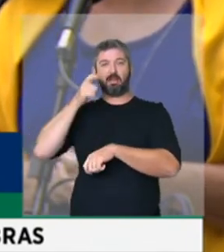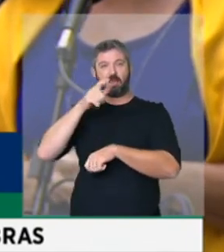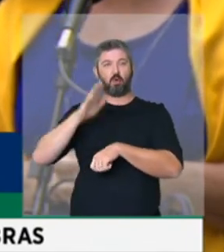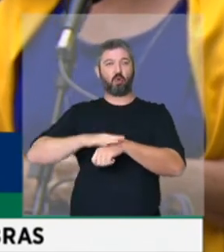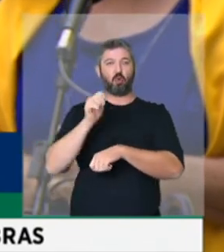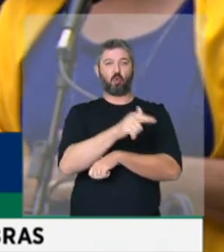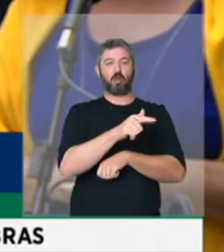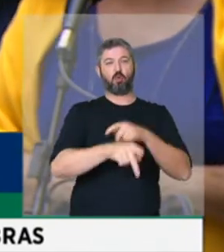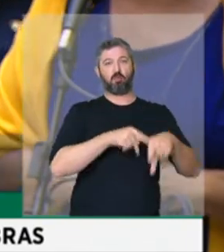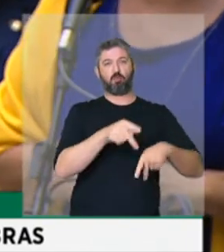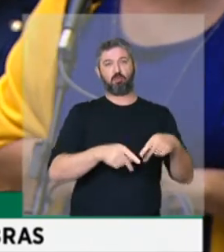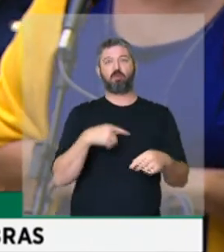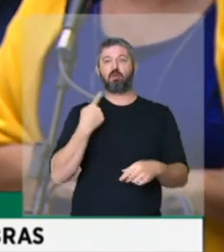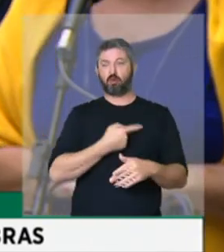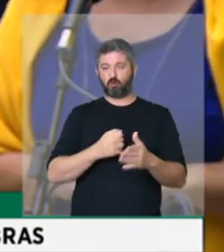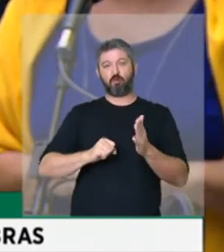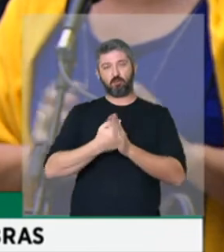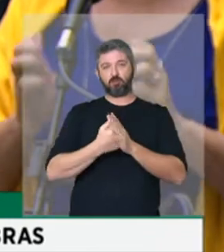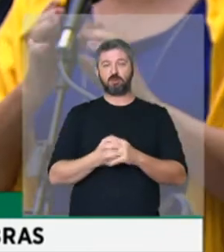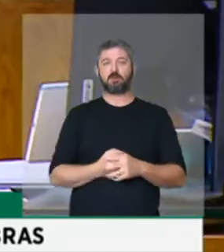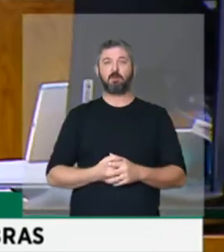DEBATE PRECISA SER FEITO COM A SOCIEDADE. E NÃO ASSIM, DE